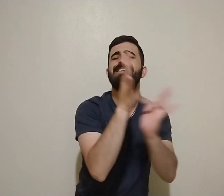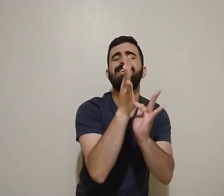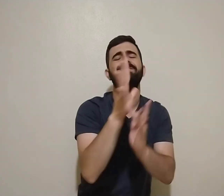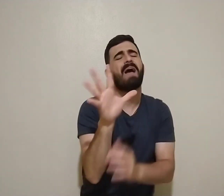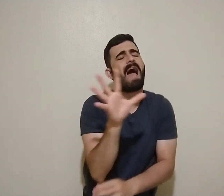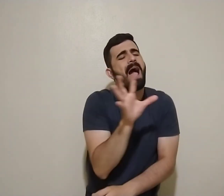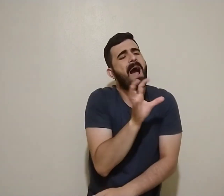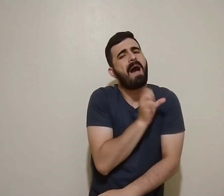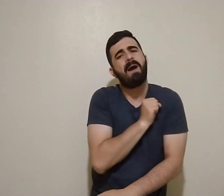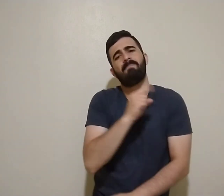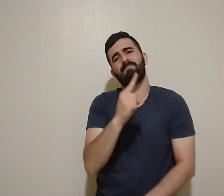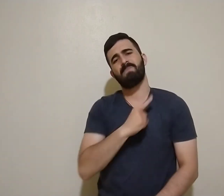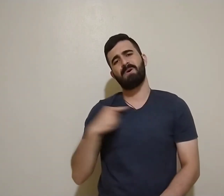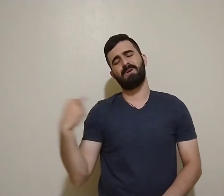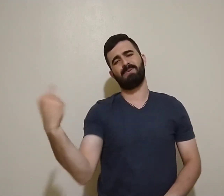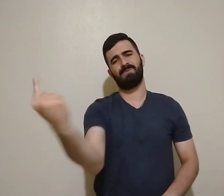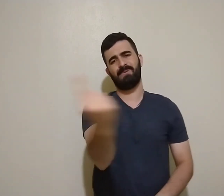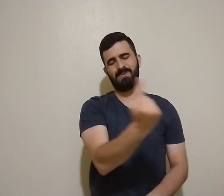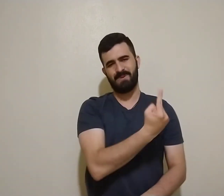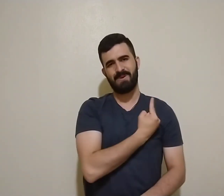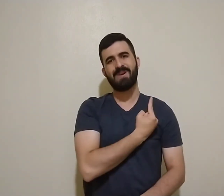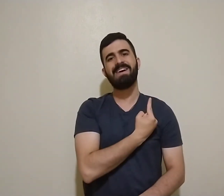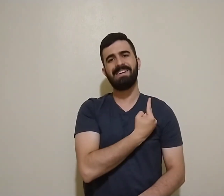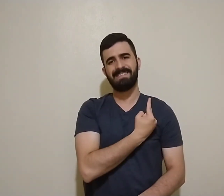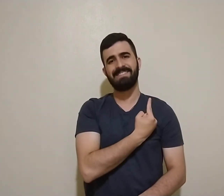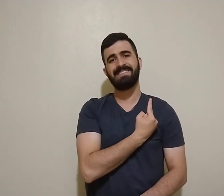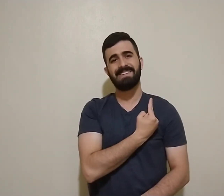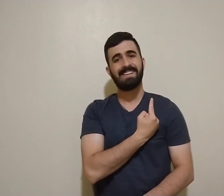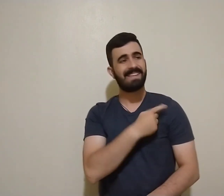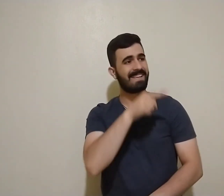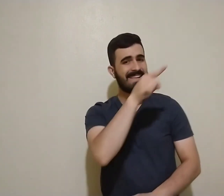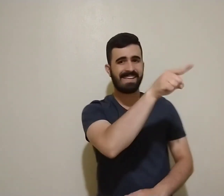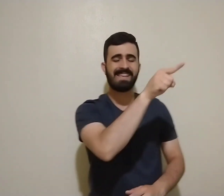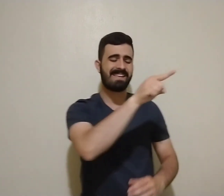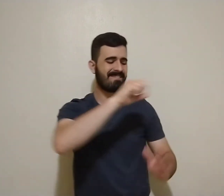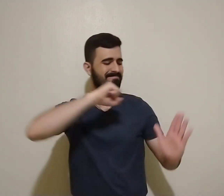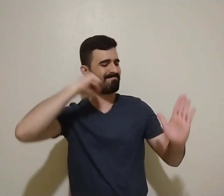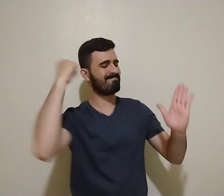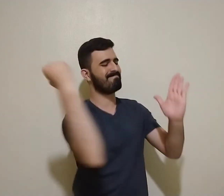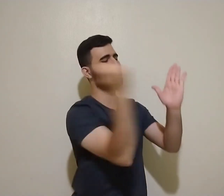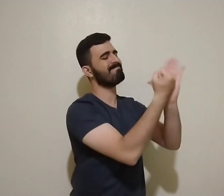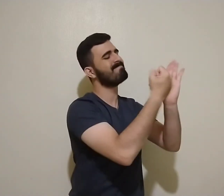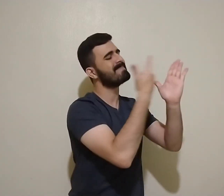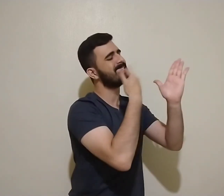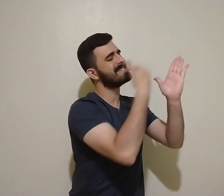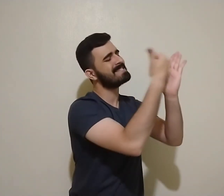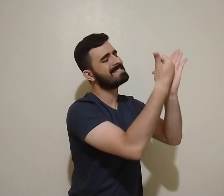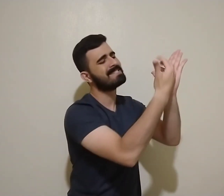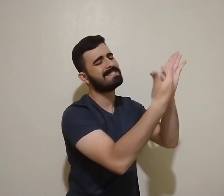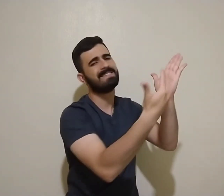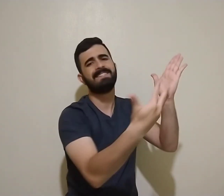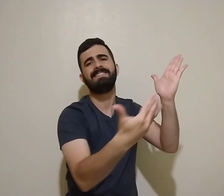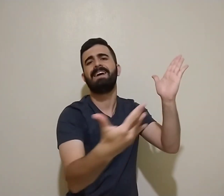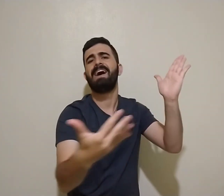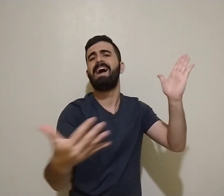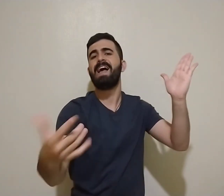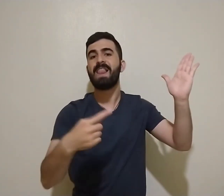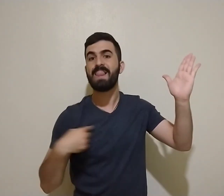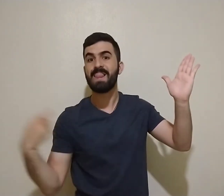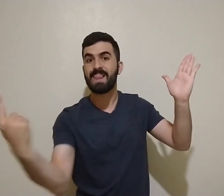A Jesus, que nos ama, que por seu sangue nos libertou dos nossos pecados